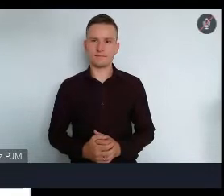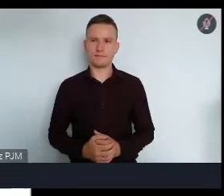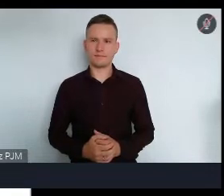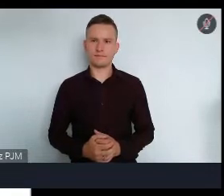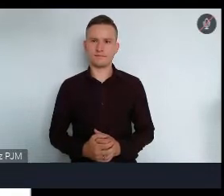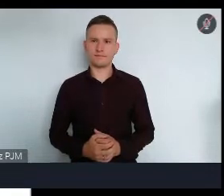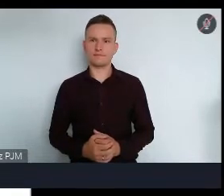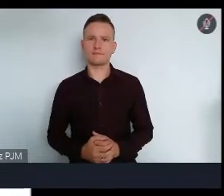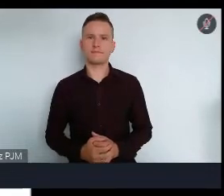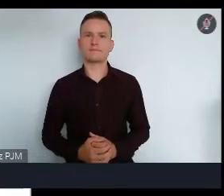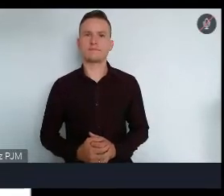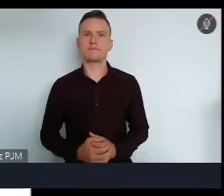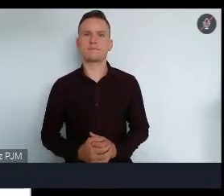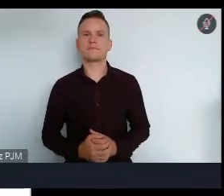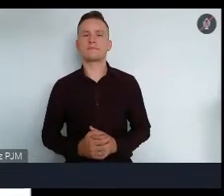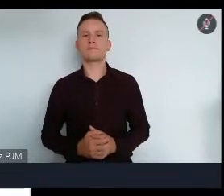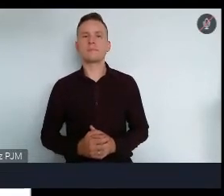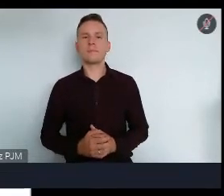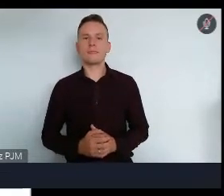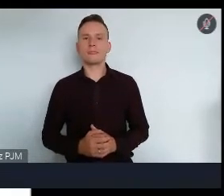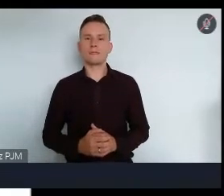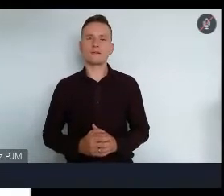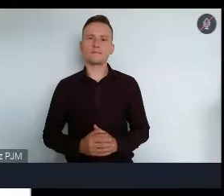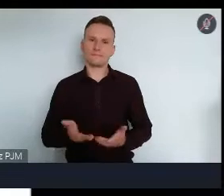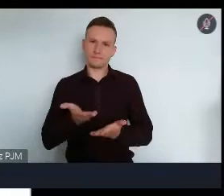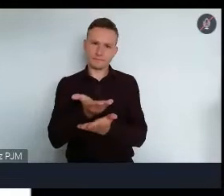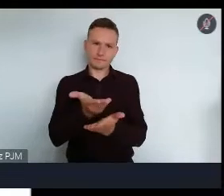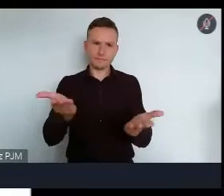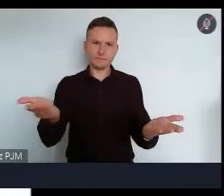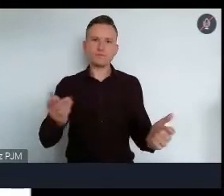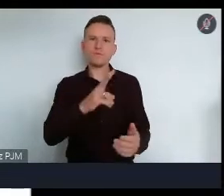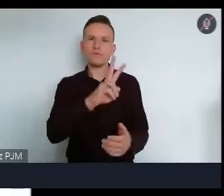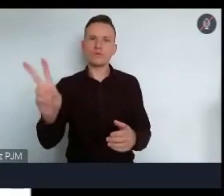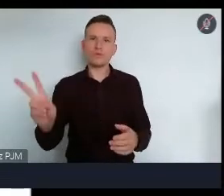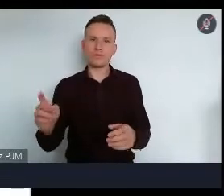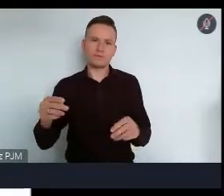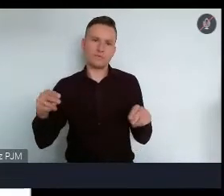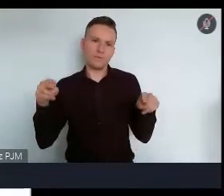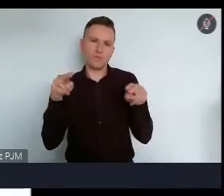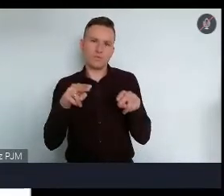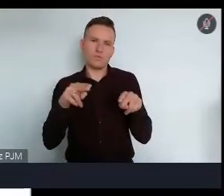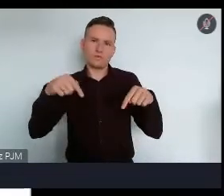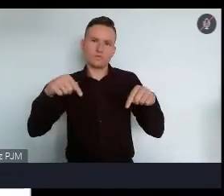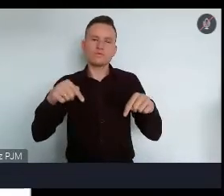Drodzy uczestnicy, drodzy koledzy, na wstępnie chciałbym podziękować Związkowi Miast Polskich